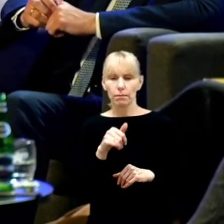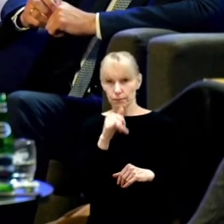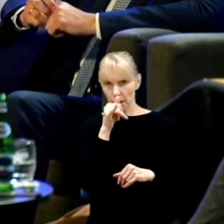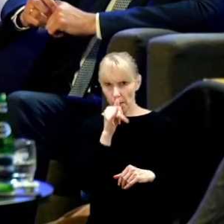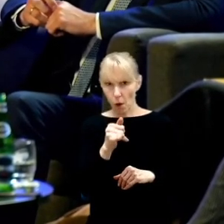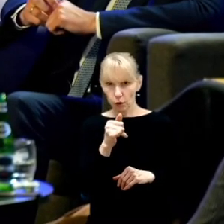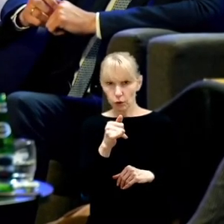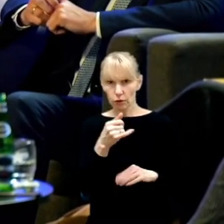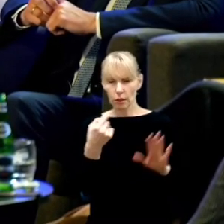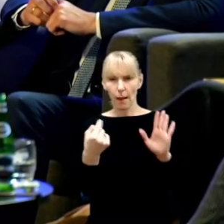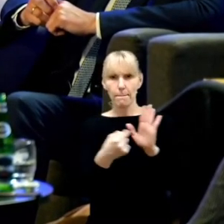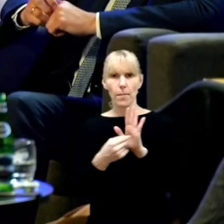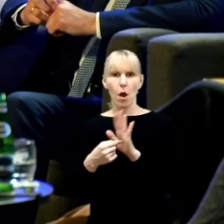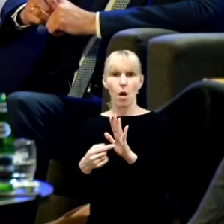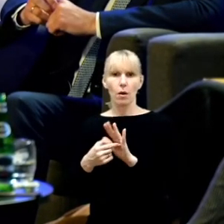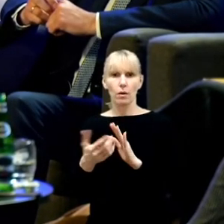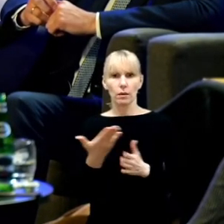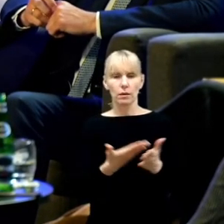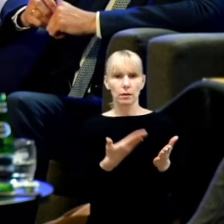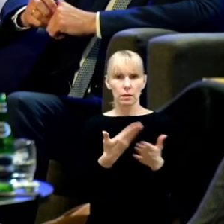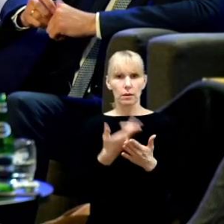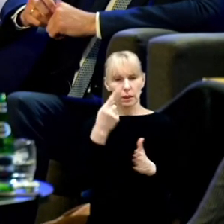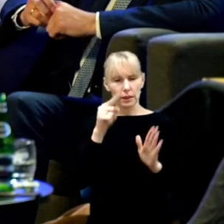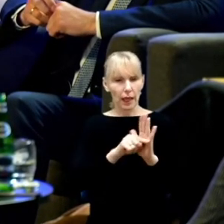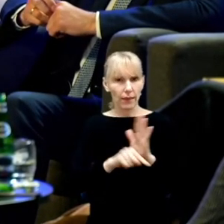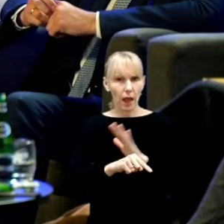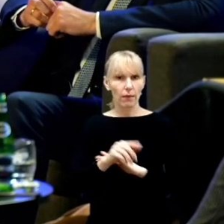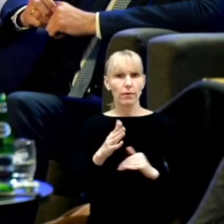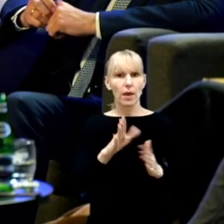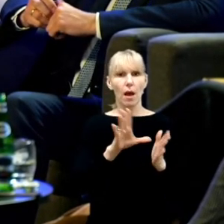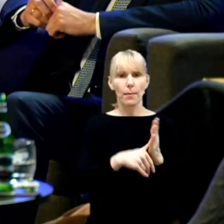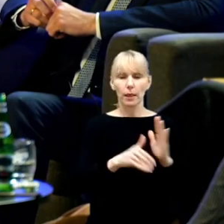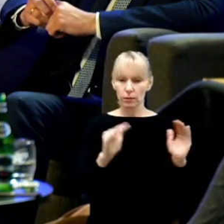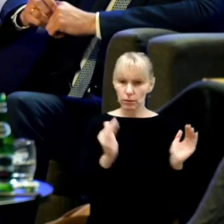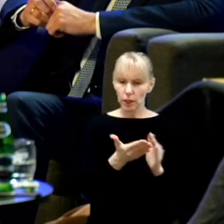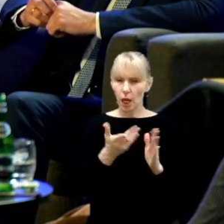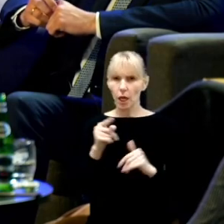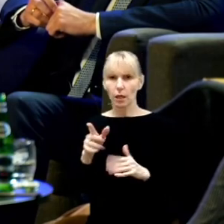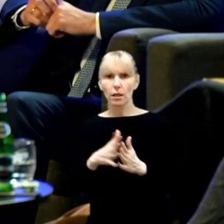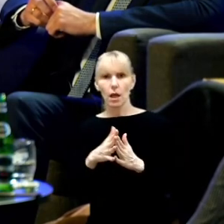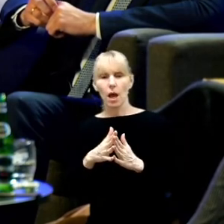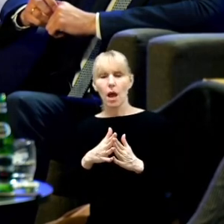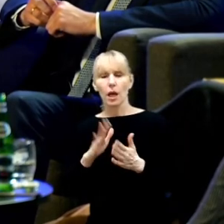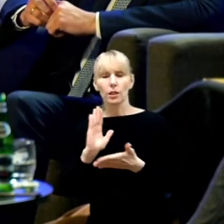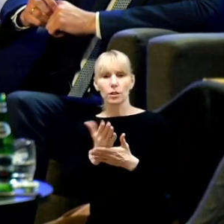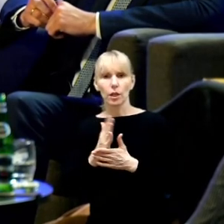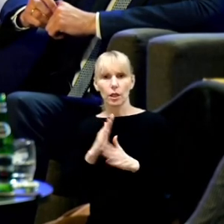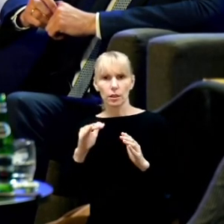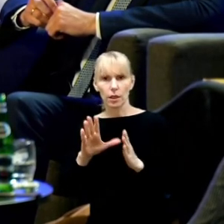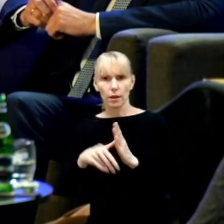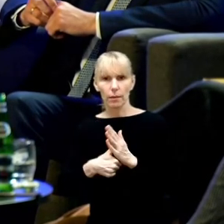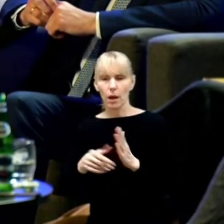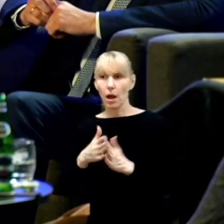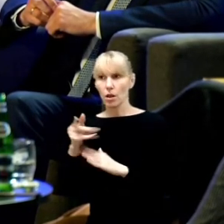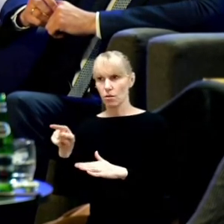jest standard na małe miasto i na Warszawę. Chociaż z drugiej strony powiedziałbym, że sześć aglomeracji też można było podzielić na różne rzeczy.